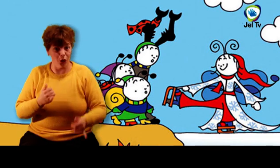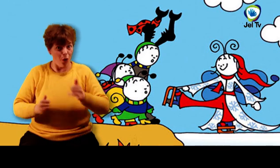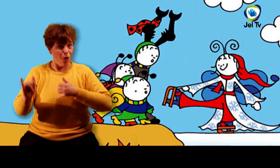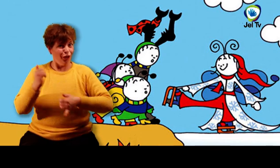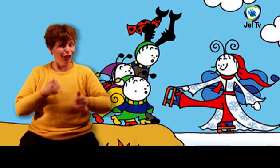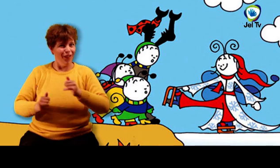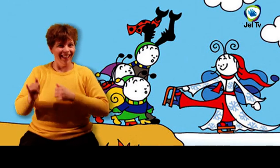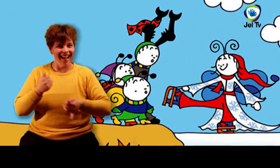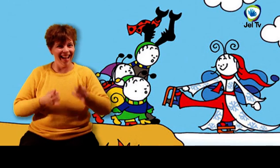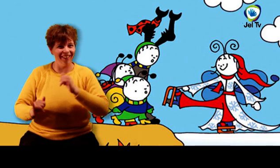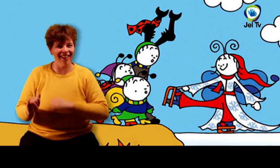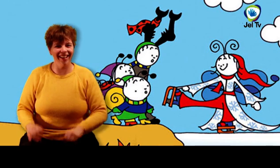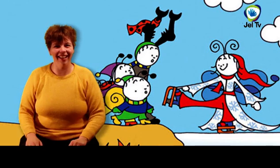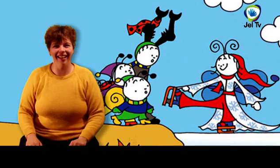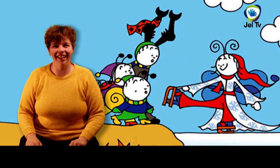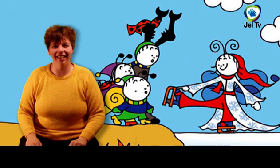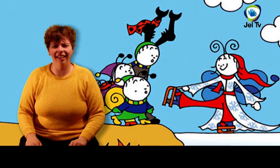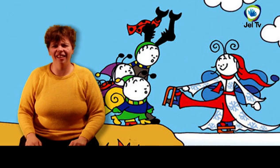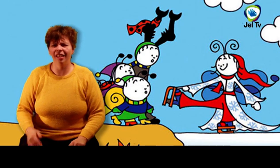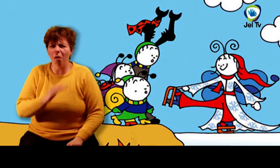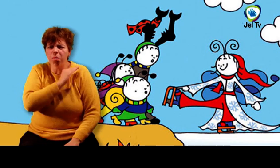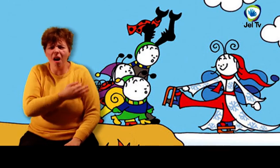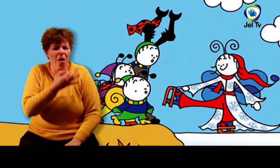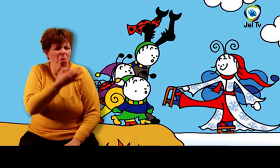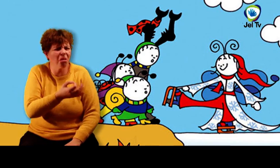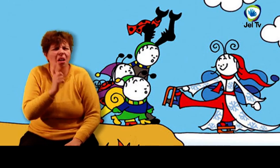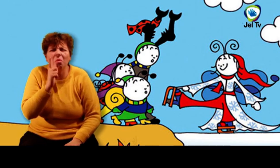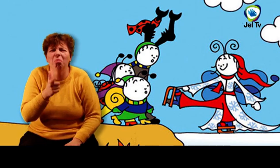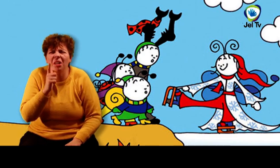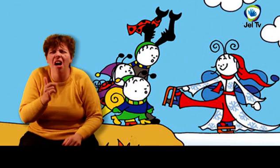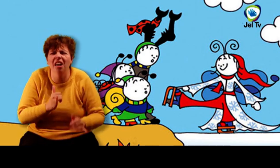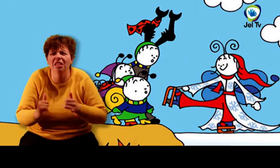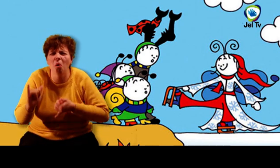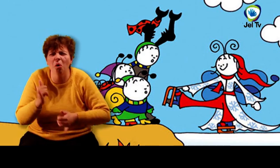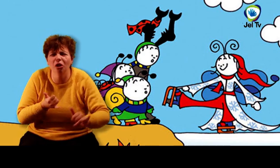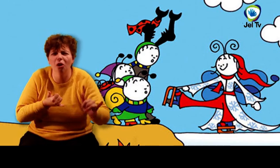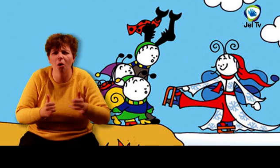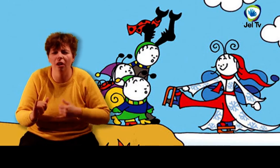Korcsolyával!- fellete a hóbogár. - Mi az a korcsolya?- kérdezte Babóca.